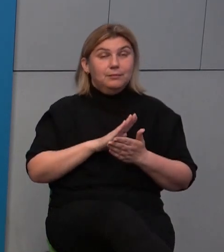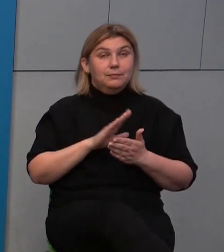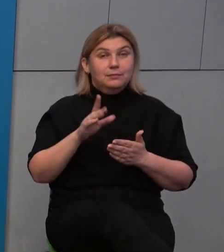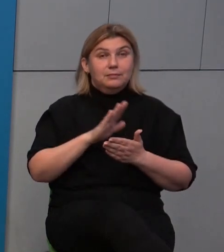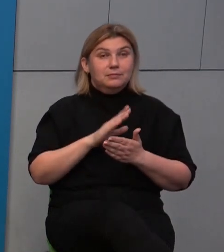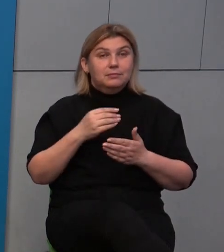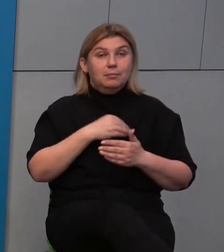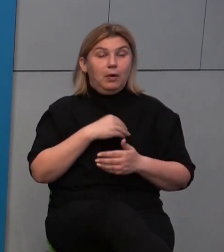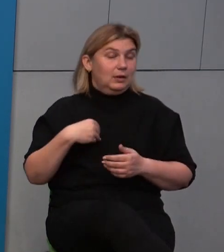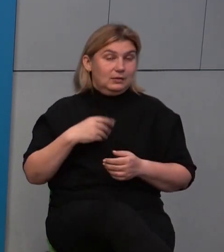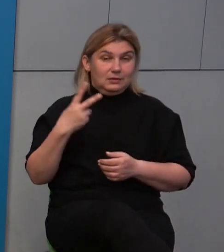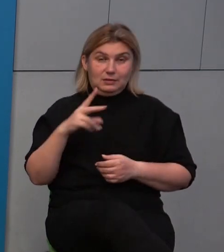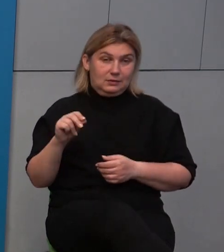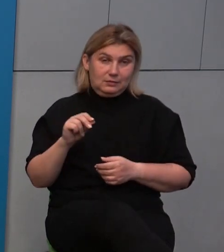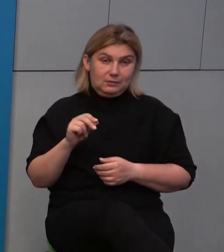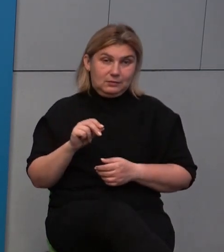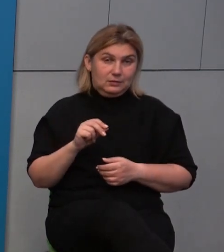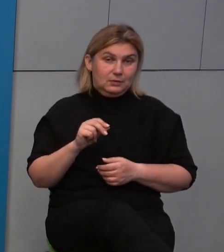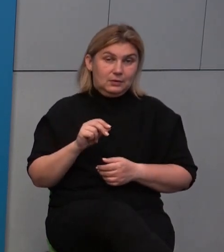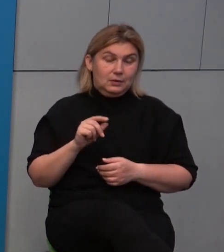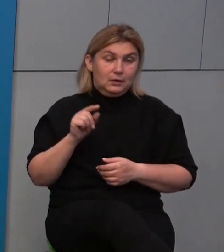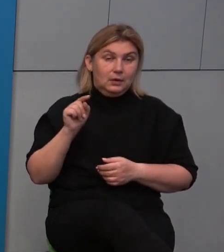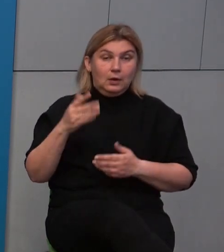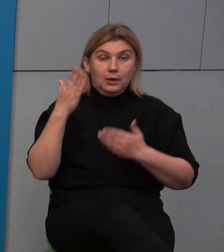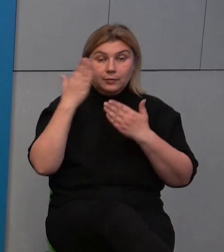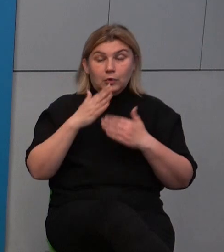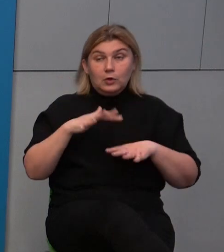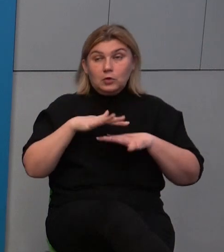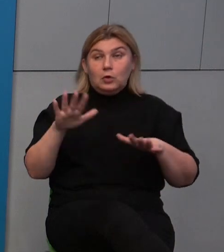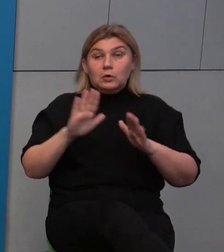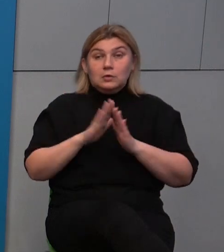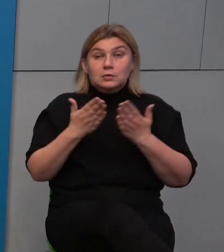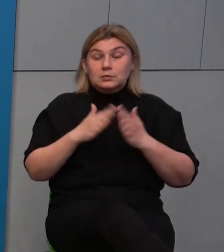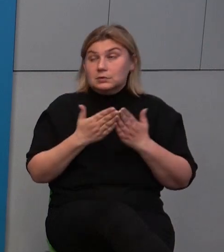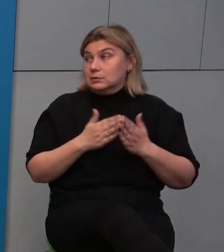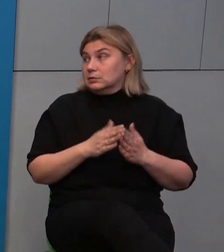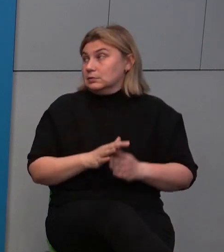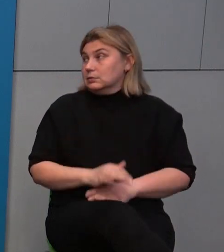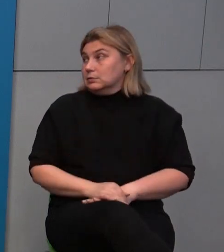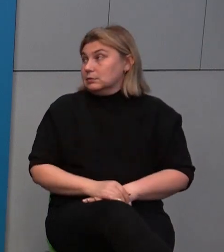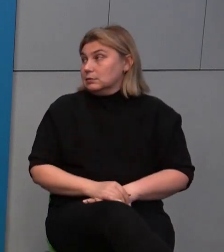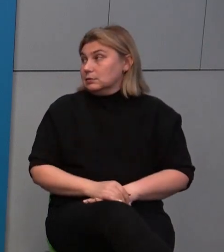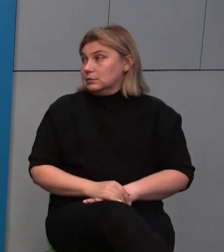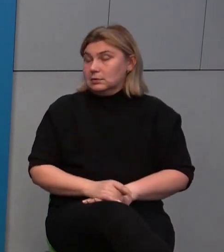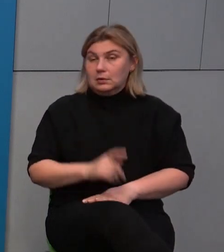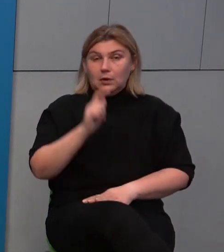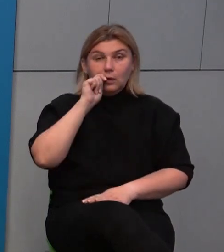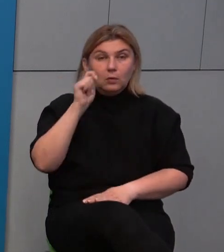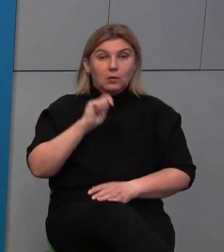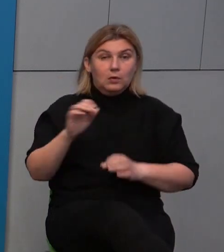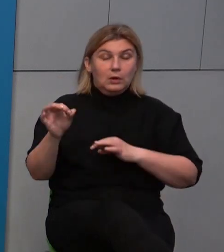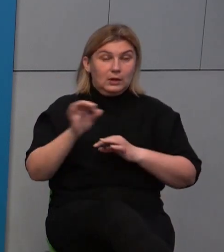I tu przeczytałam dużo książek z ukraińskich historyków